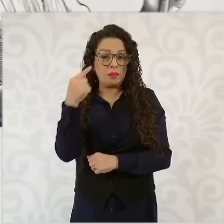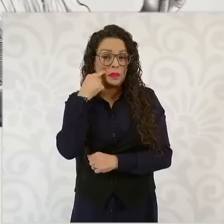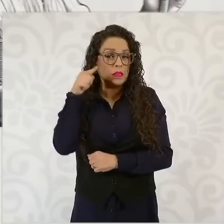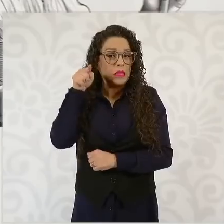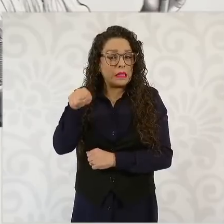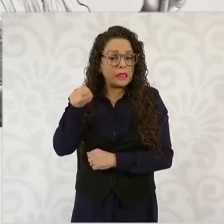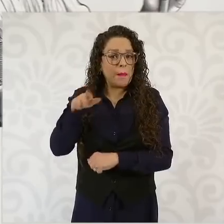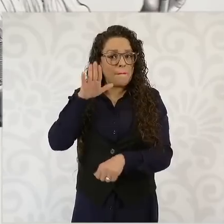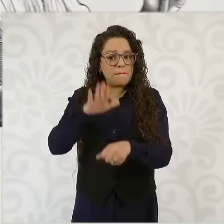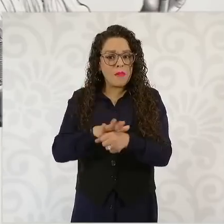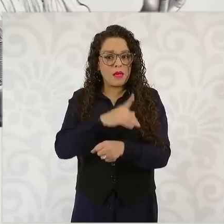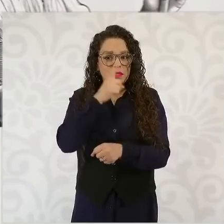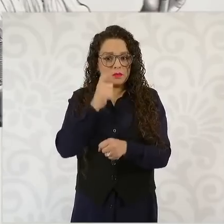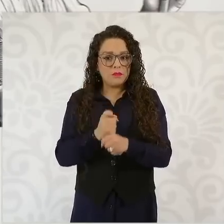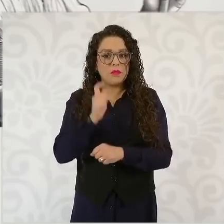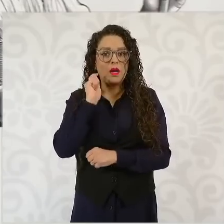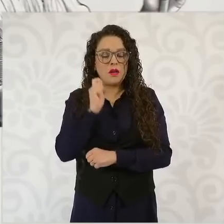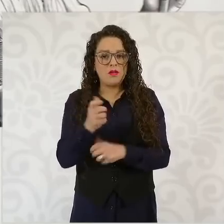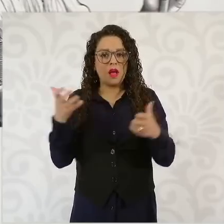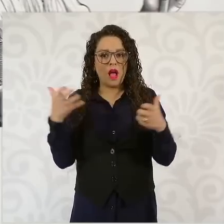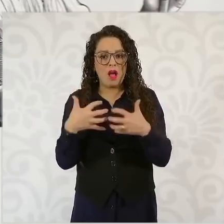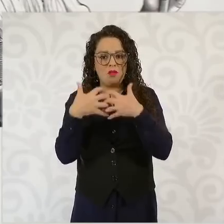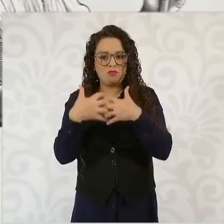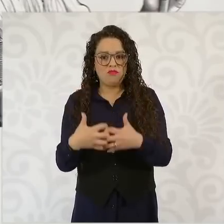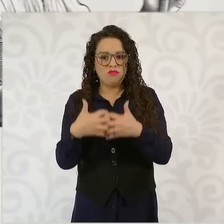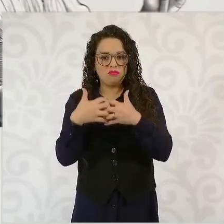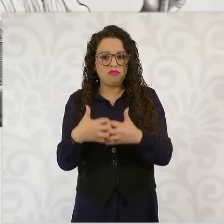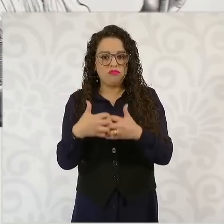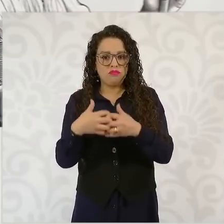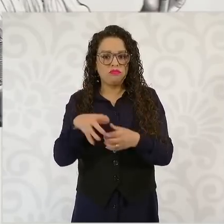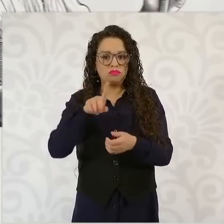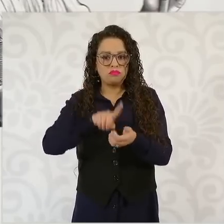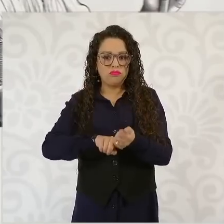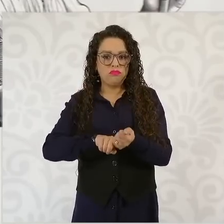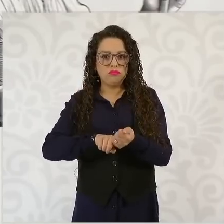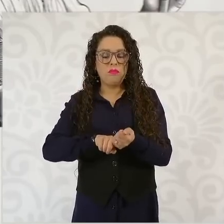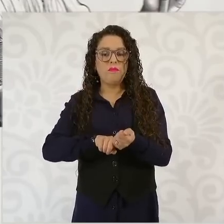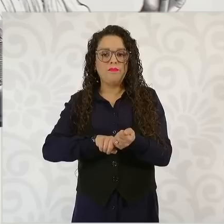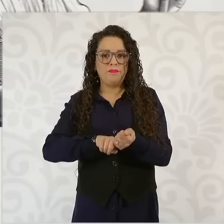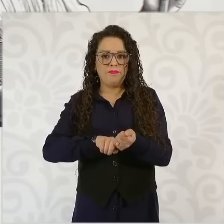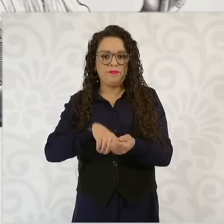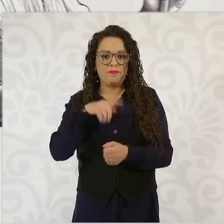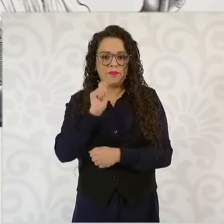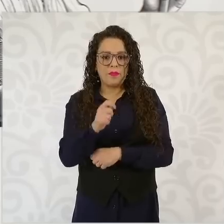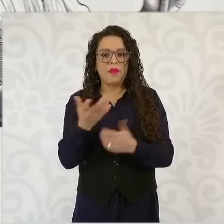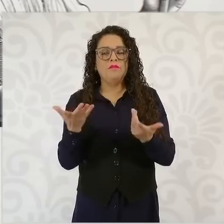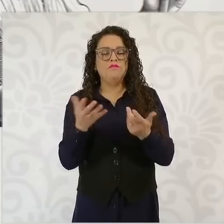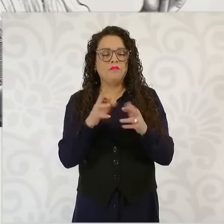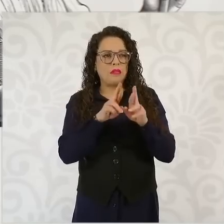Claudia shum el secretario Federal anunció que el gobierno de México iniciará consultas